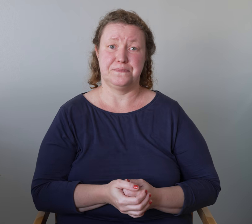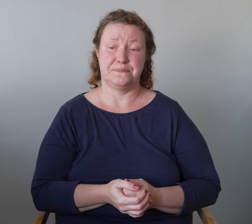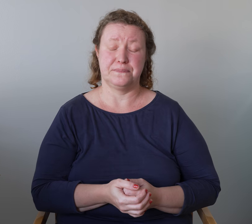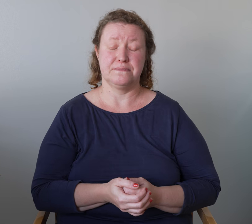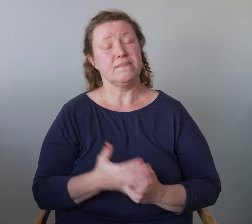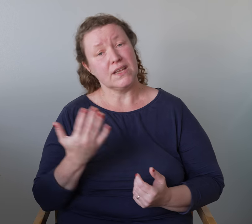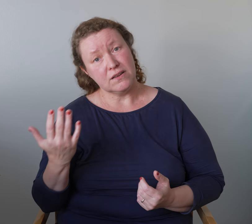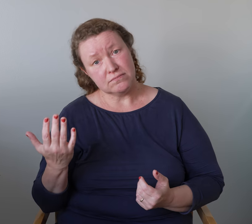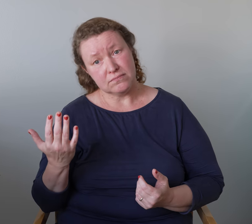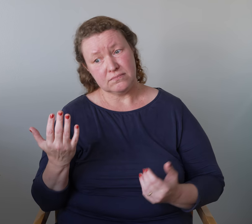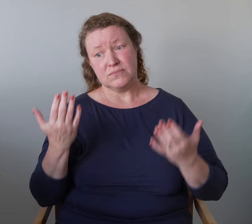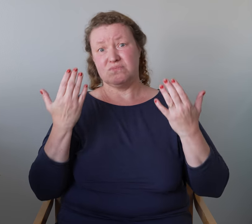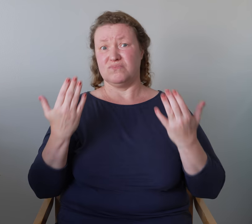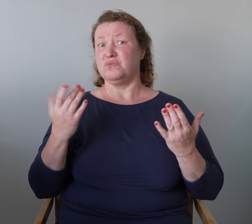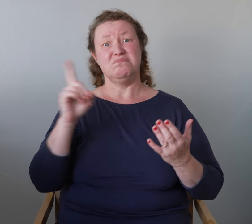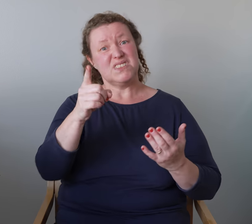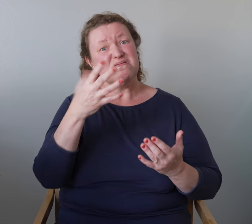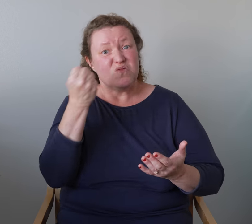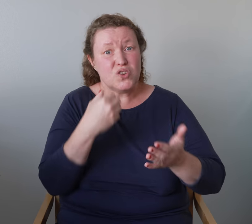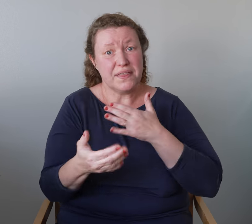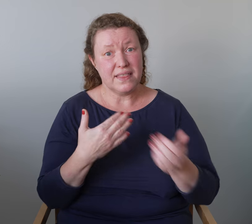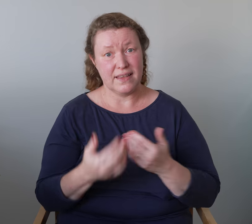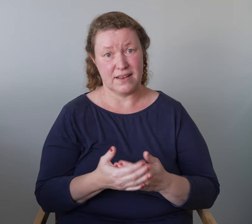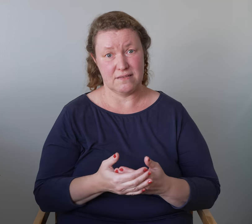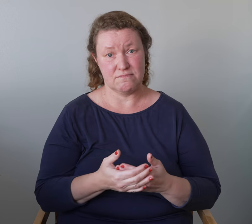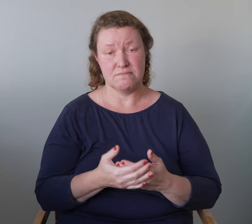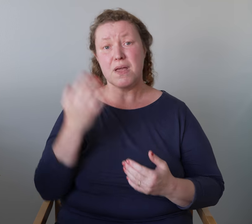Mitä voit tehdä nyt?